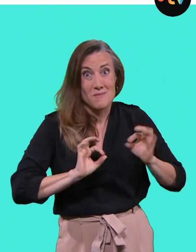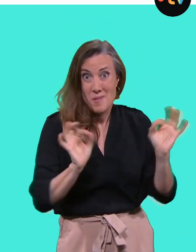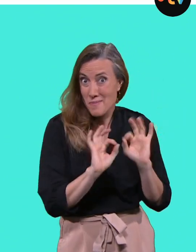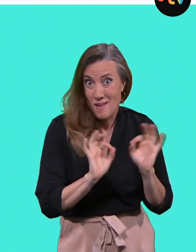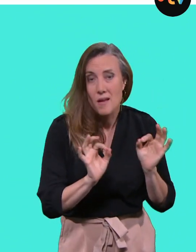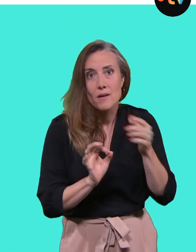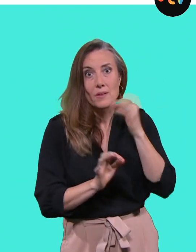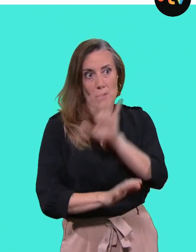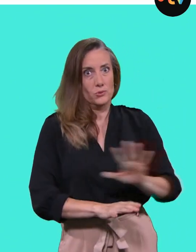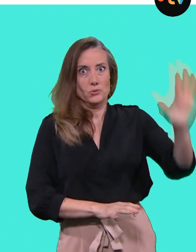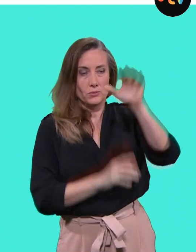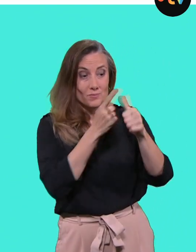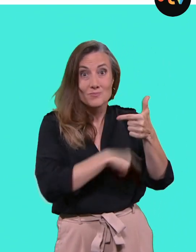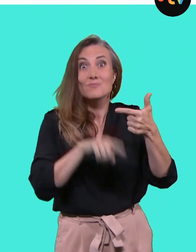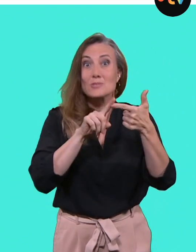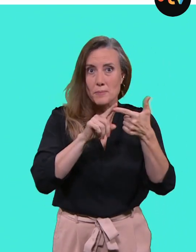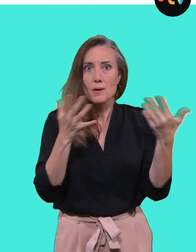1) De plus en plus d'enfants sont SDF en France